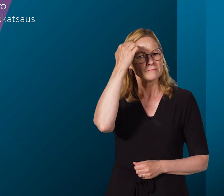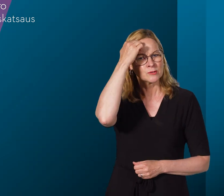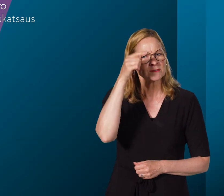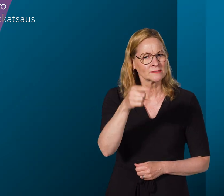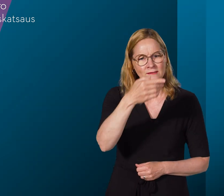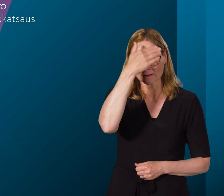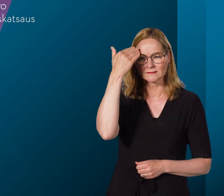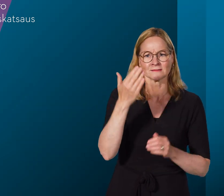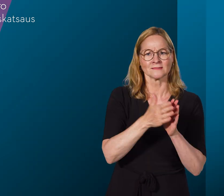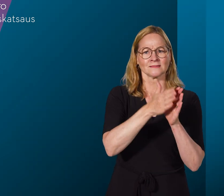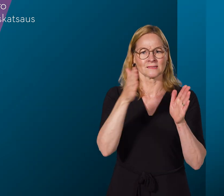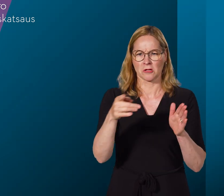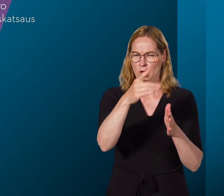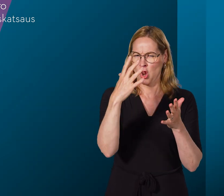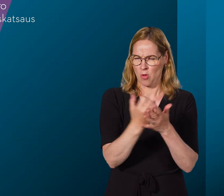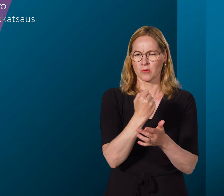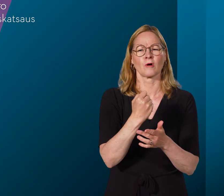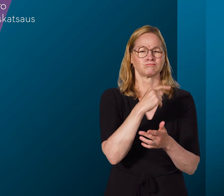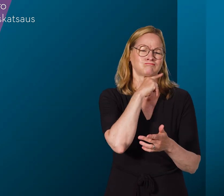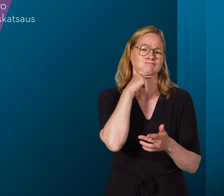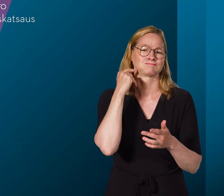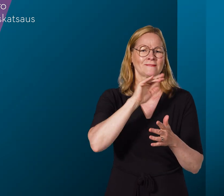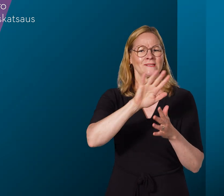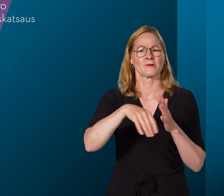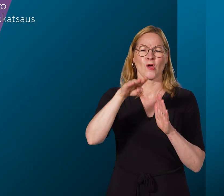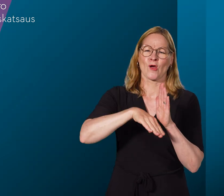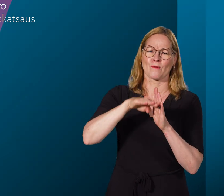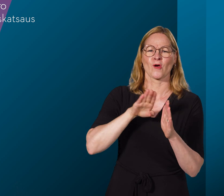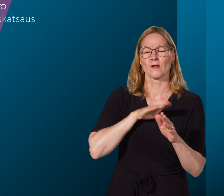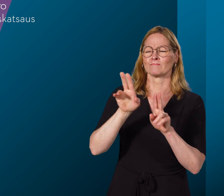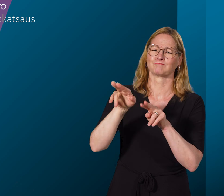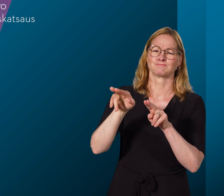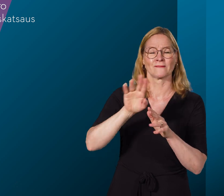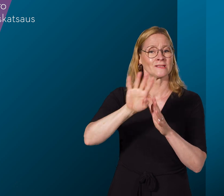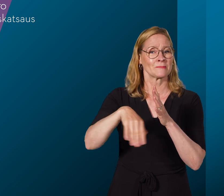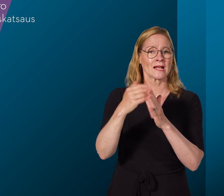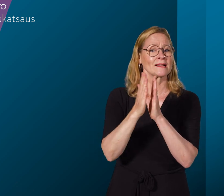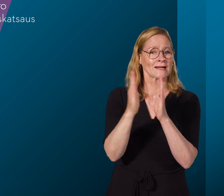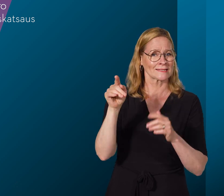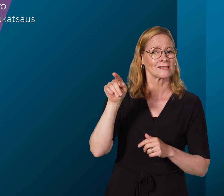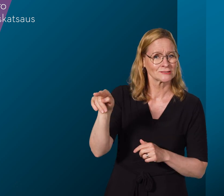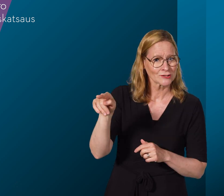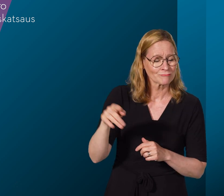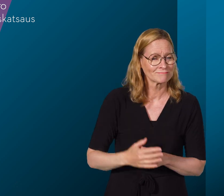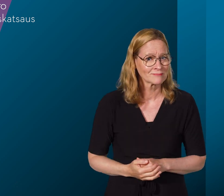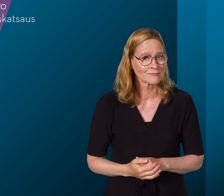Muistathan, että kesän aikana löydät runsaasti viittomakielisiä ohjelmia - katsottavaksi Viittomakielisestä kirjastosta.